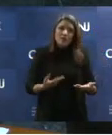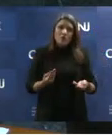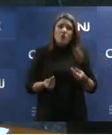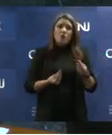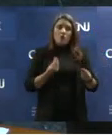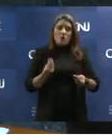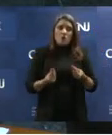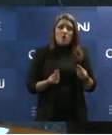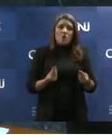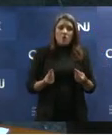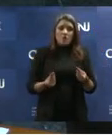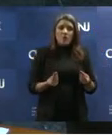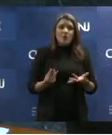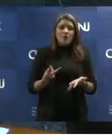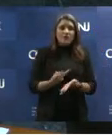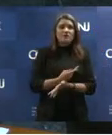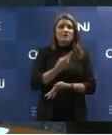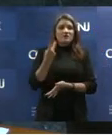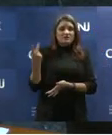com absoluta fidelidade, como sempre o faz.